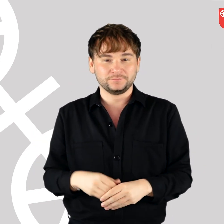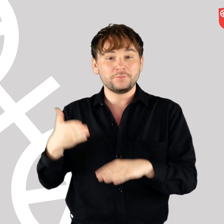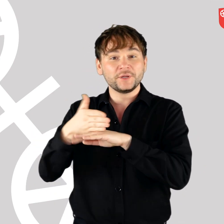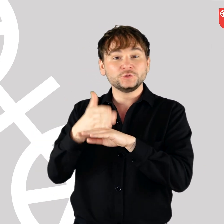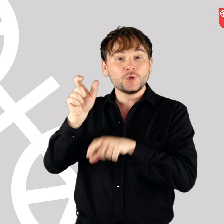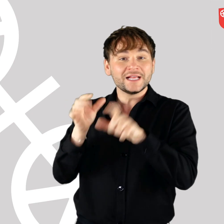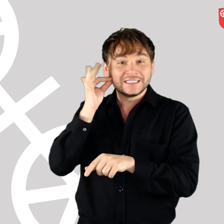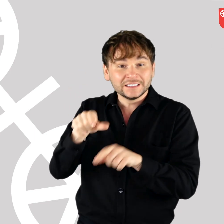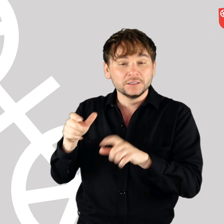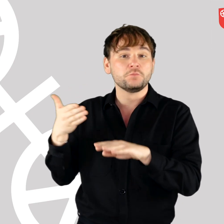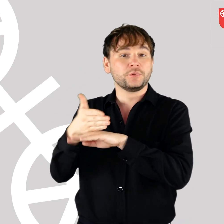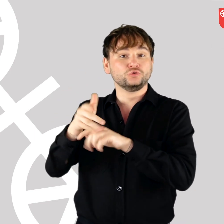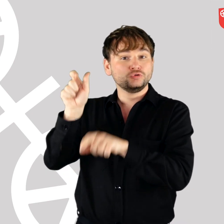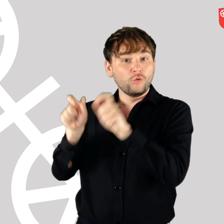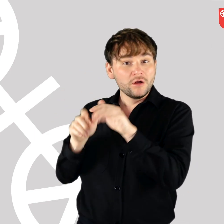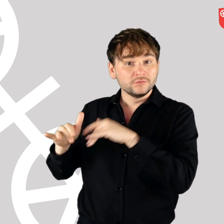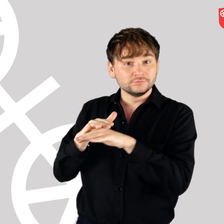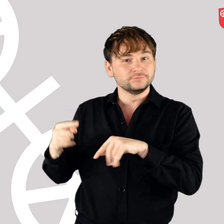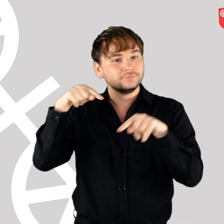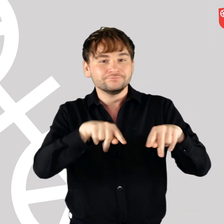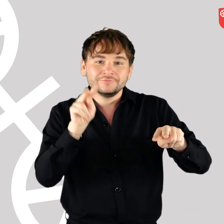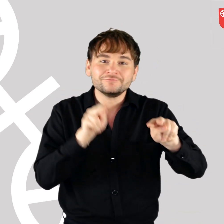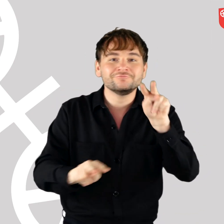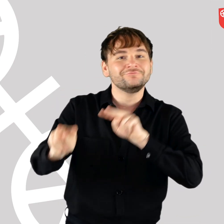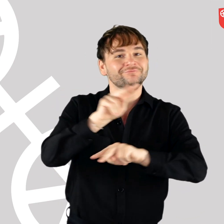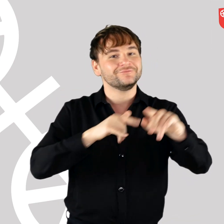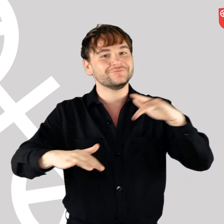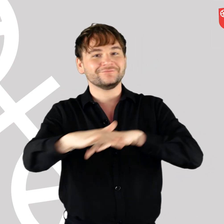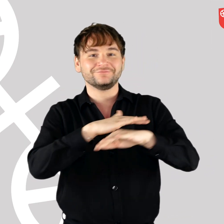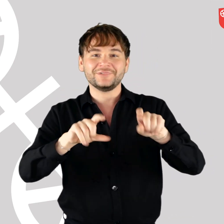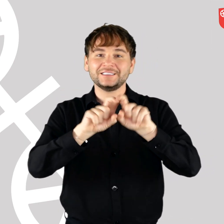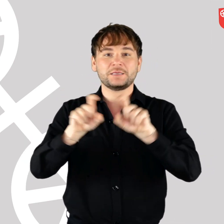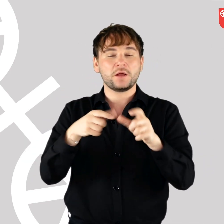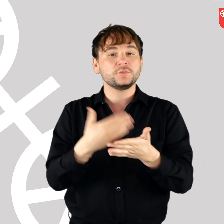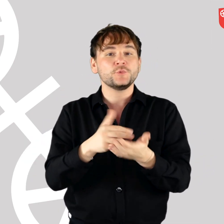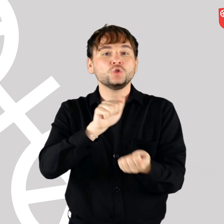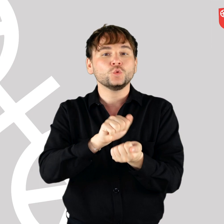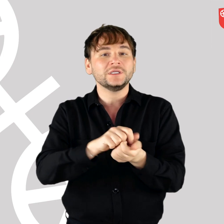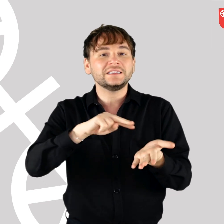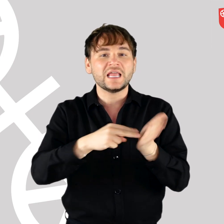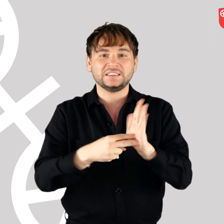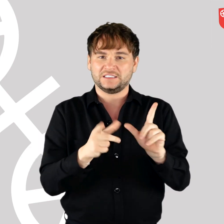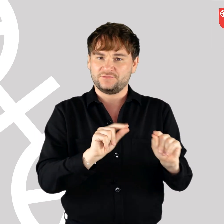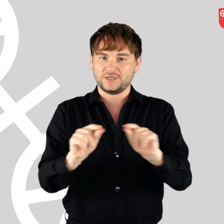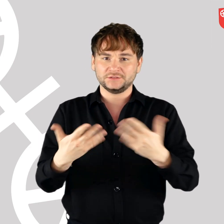Besucherinnen und Besucher können sich umfassend über Drucktechnik,